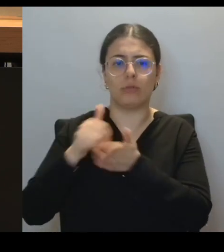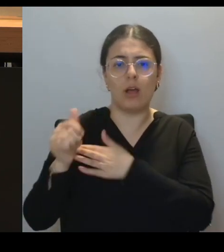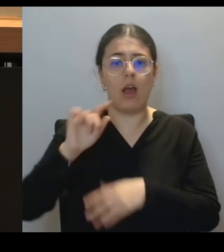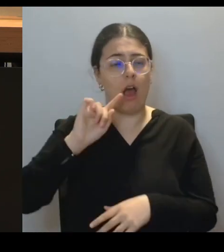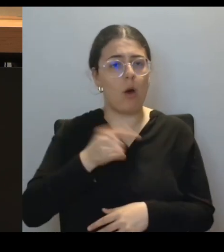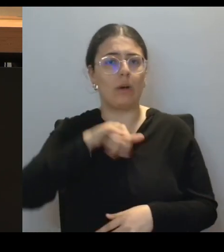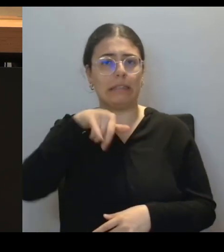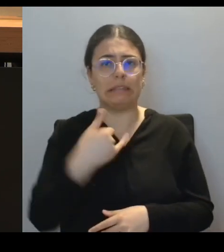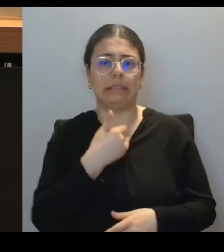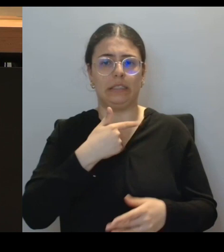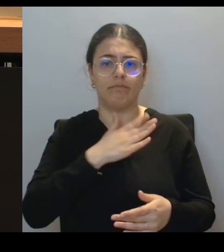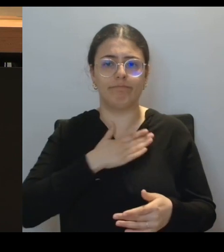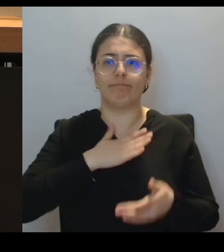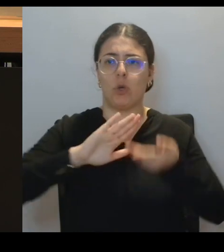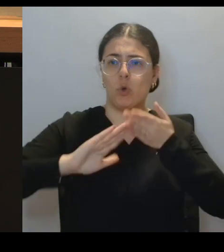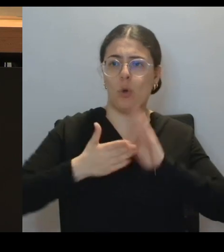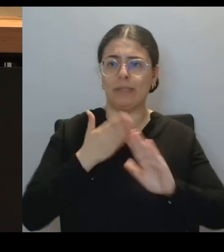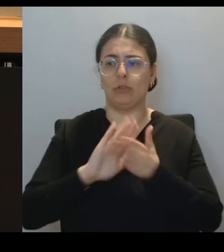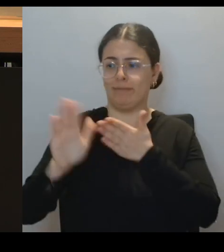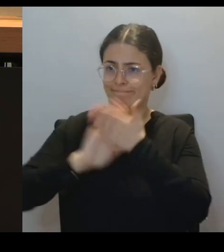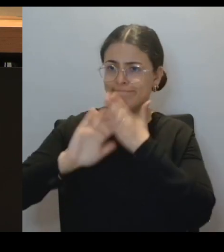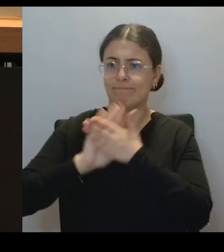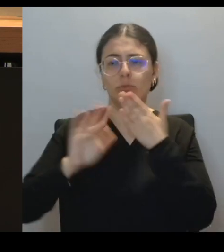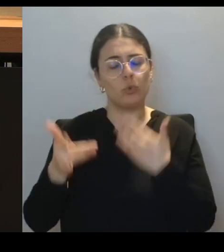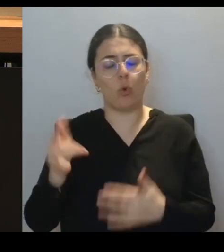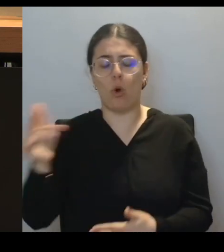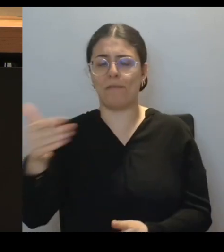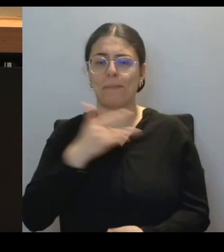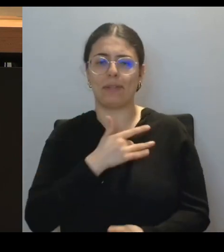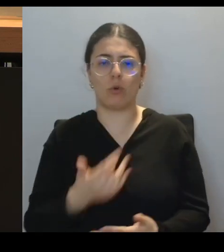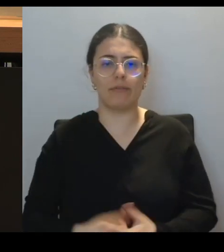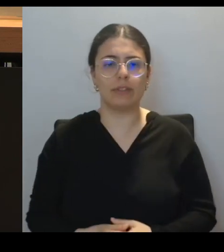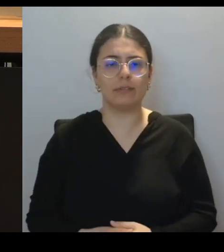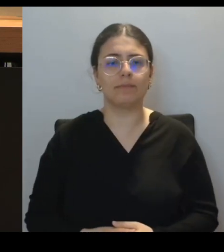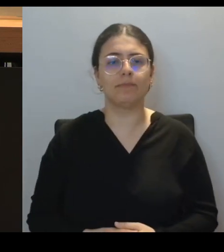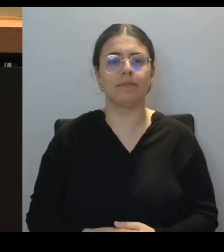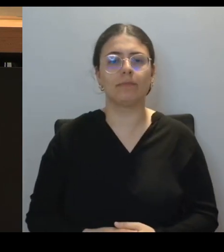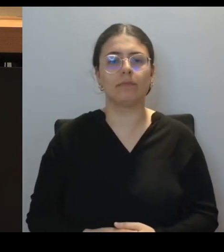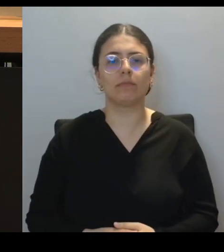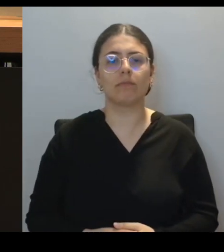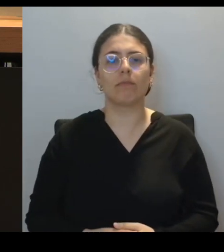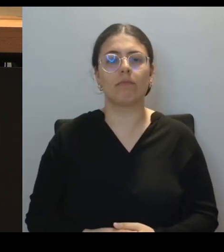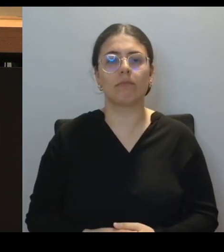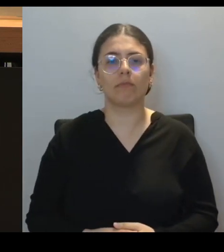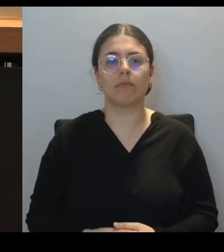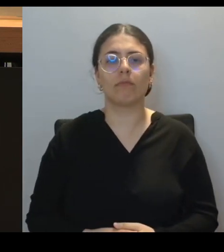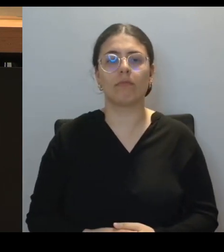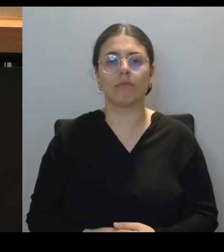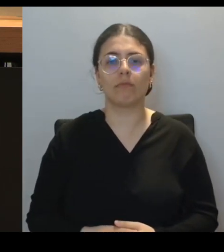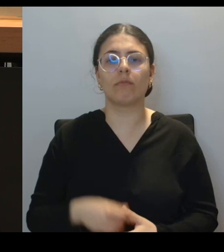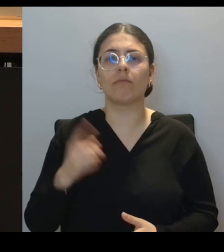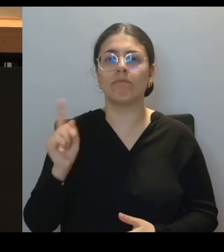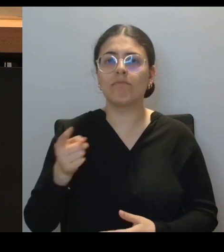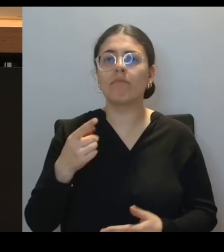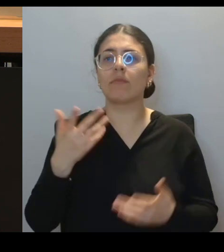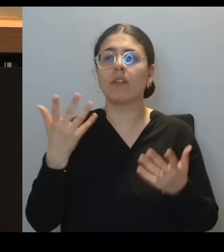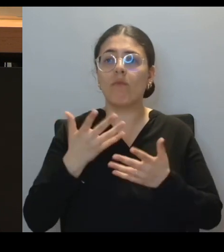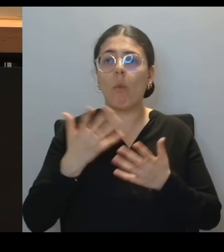Die größte jesidische Diaspora in Europa lebt in Deutschland geschätzt rund 250.000 Menschen.